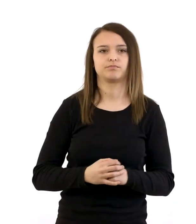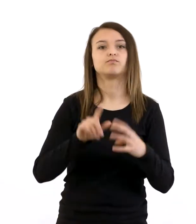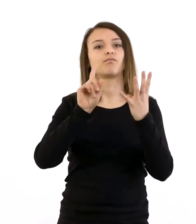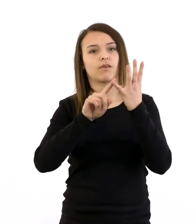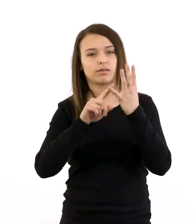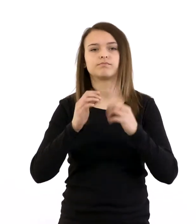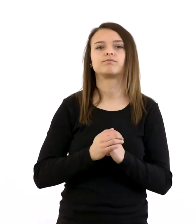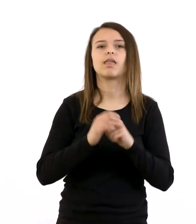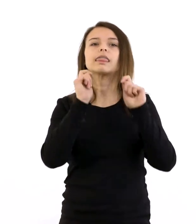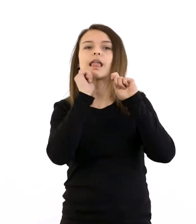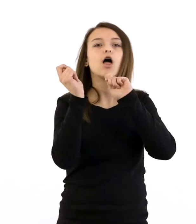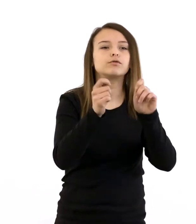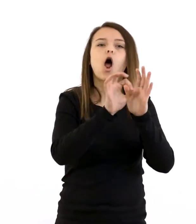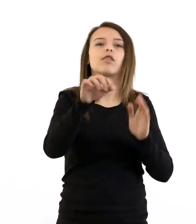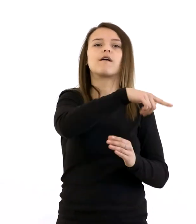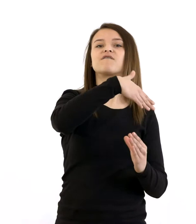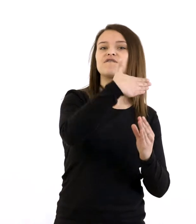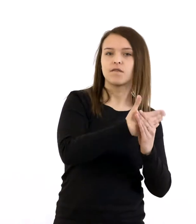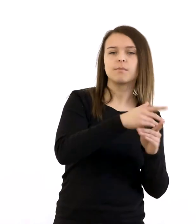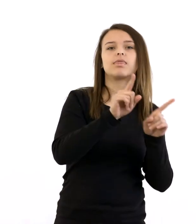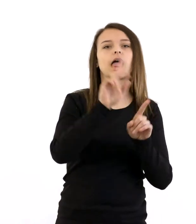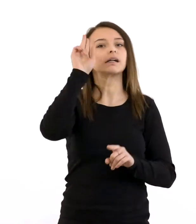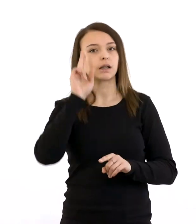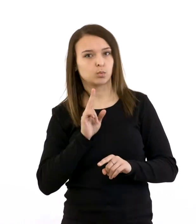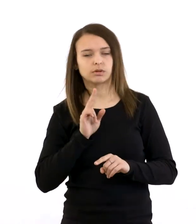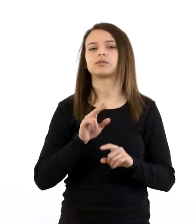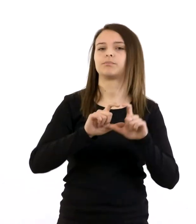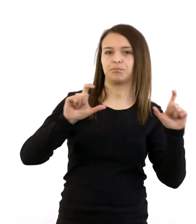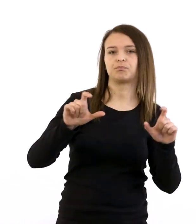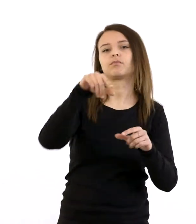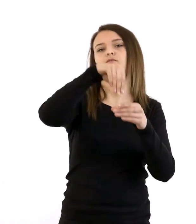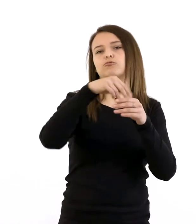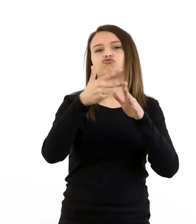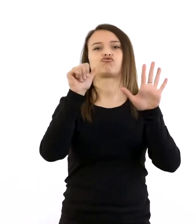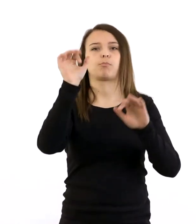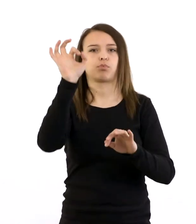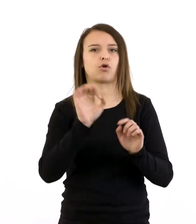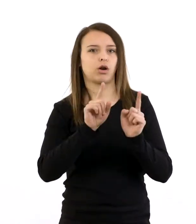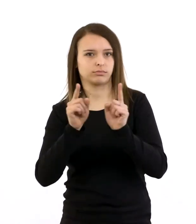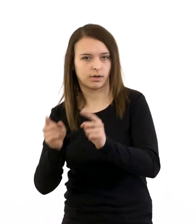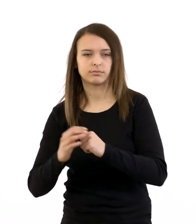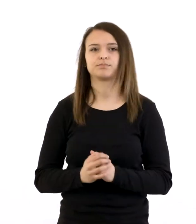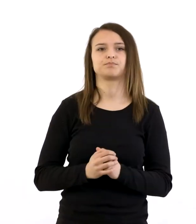darowizny od firm i instytucji – 36% organizacji;